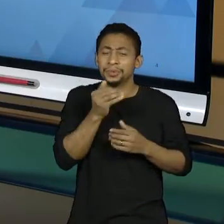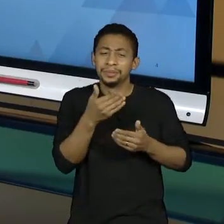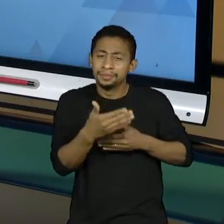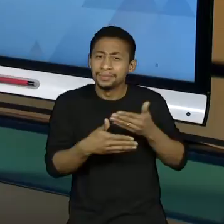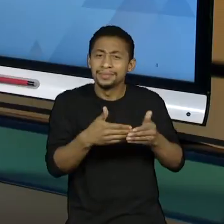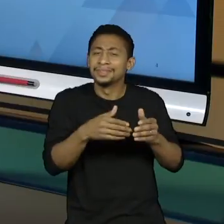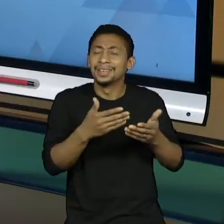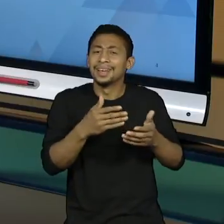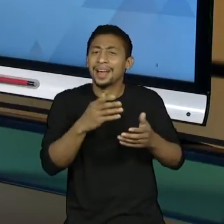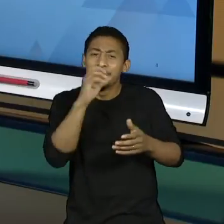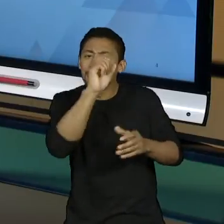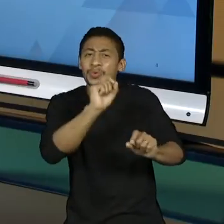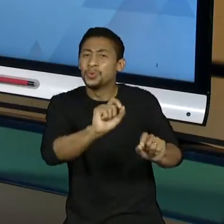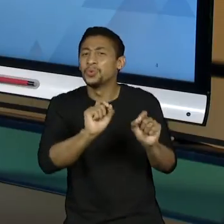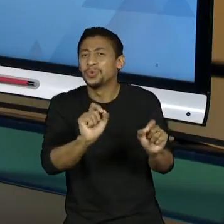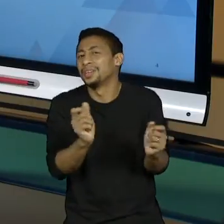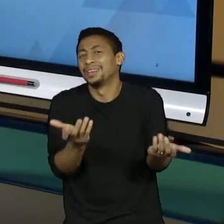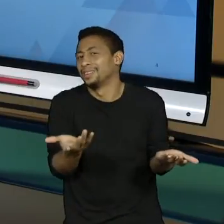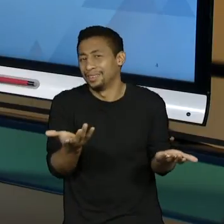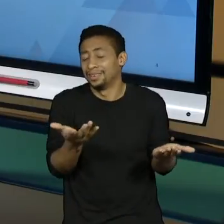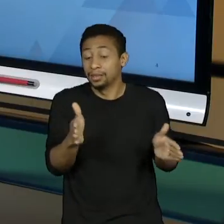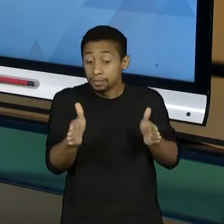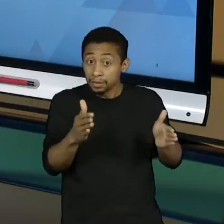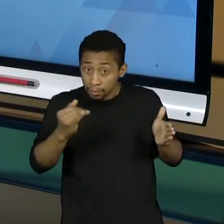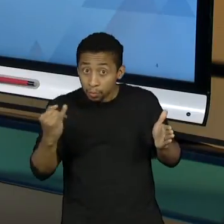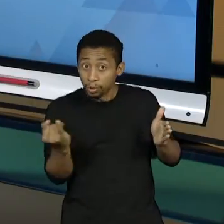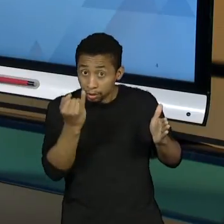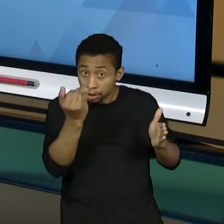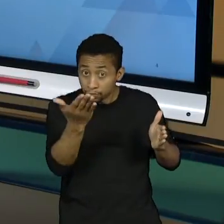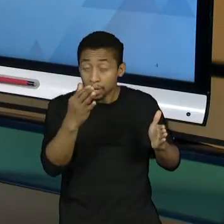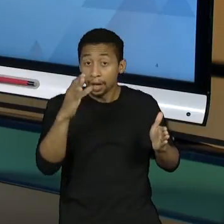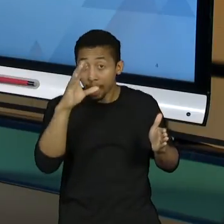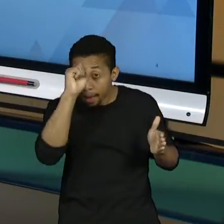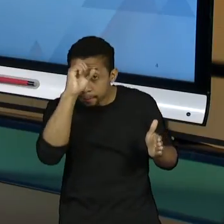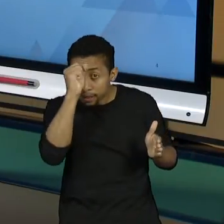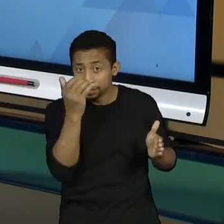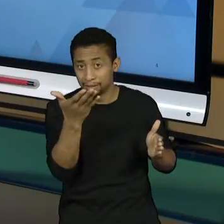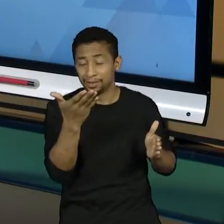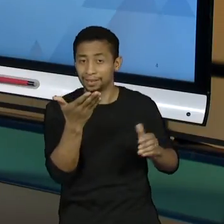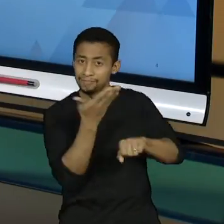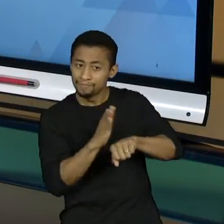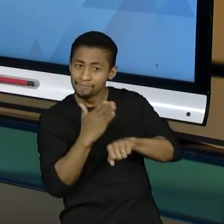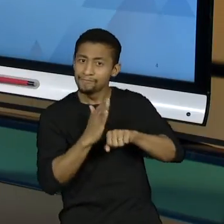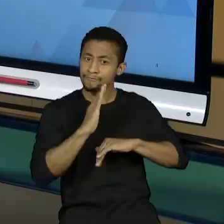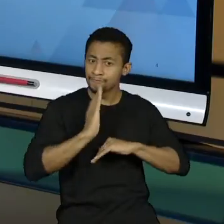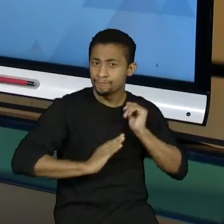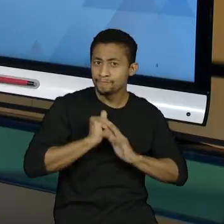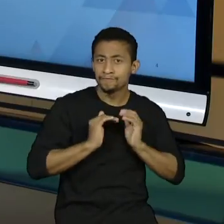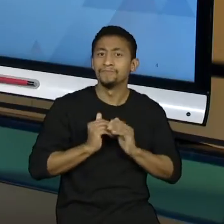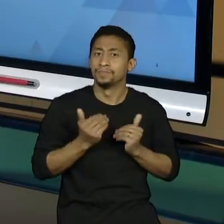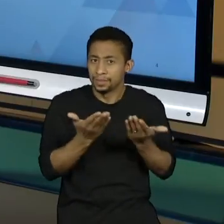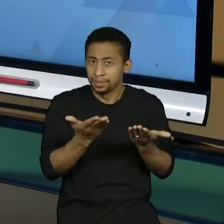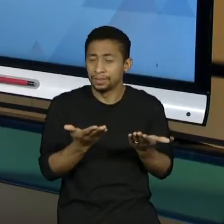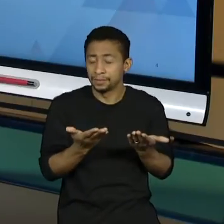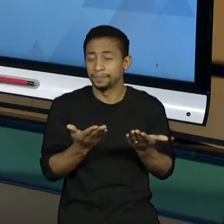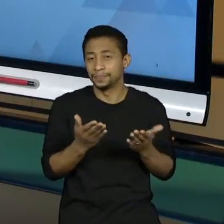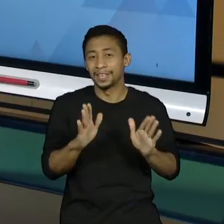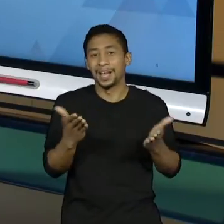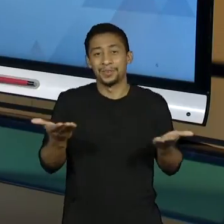ESSA TALVEZ SEJA A PARTE MAIS IMPORTANTE DE TODO COMO APRENDER COM O DESENVOLVIMENTO. A GENTE VAI CONVERSAR UM POUCO